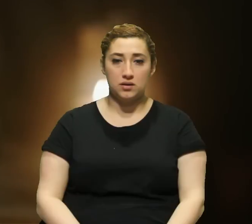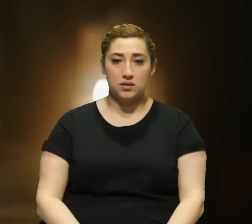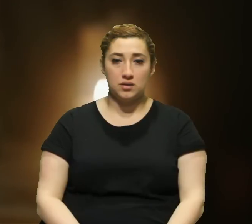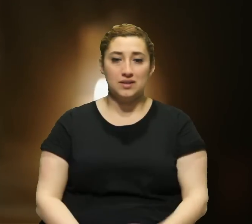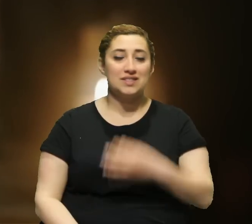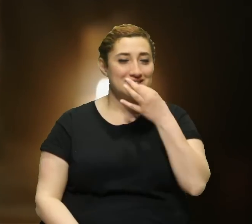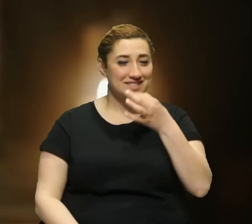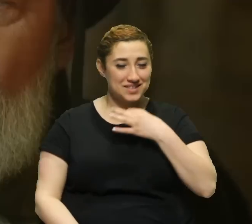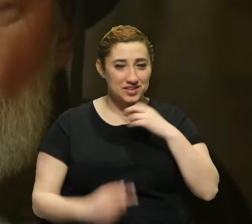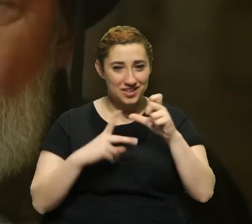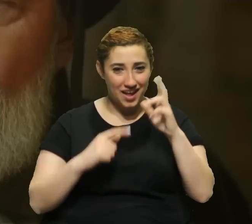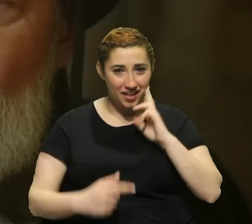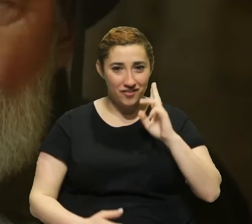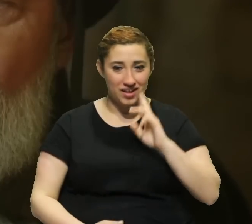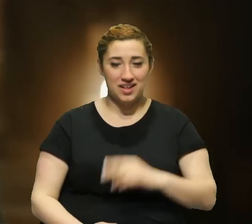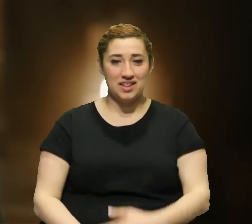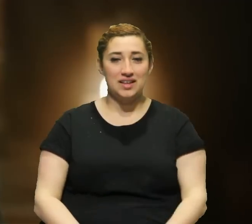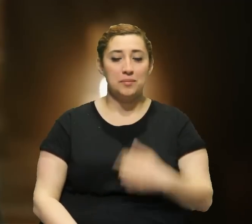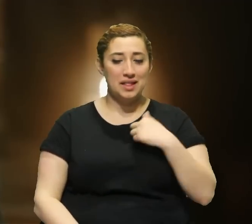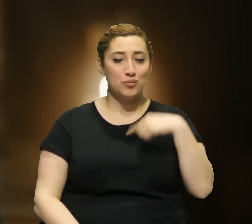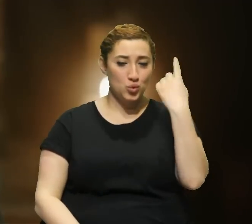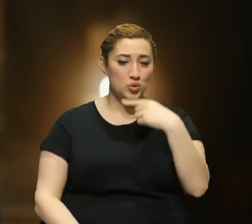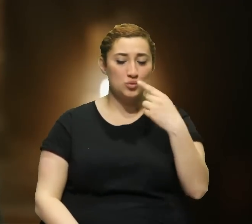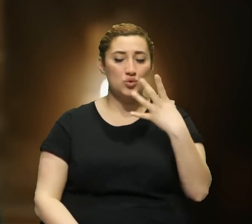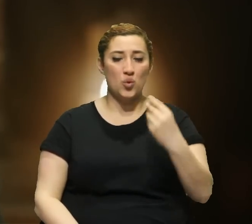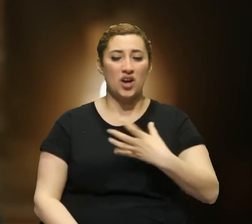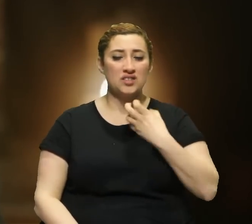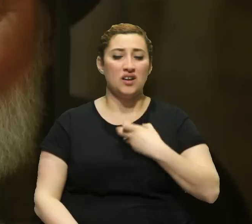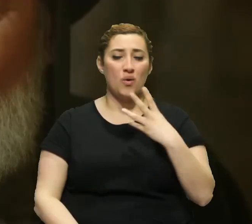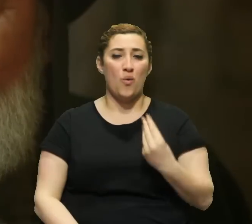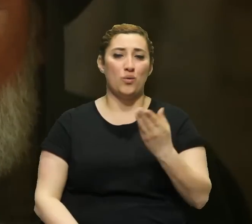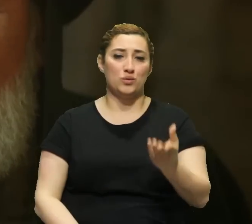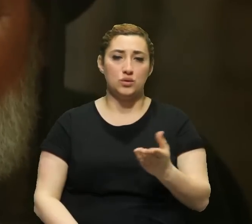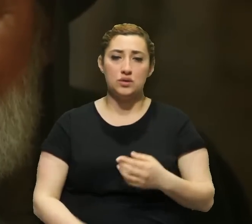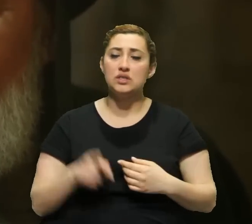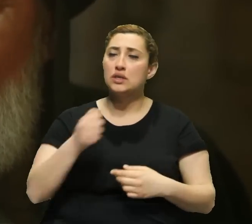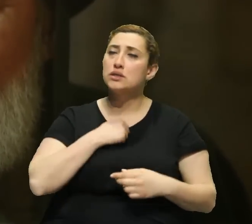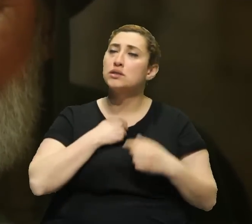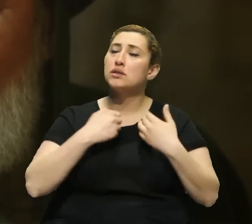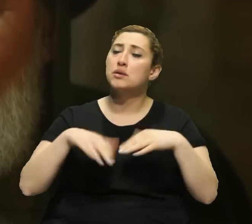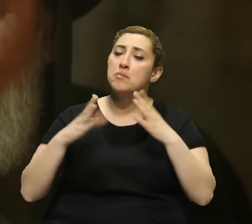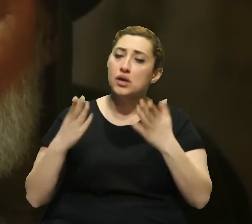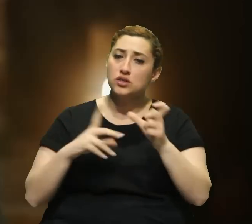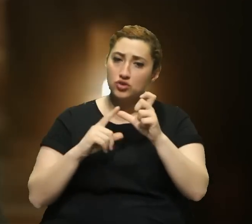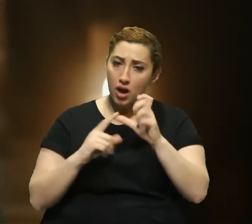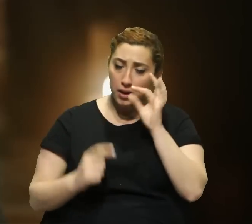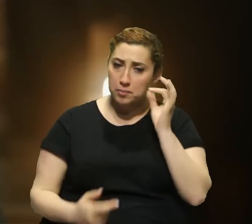Bağışlayın Şeyh Efendi. Benim yüzümdendir çektiğiniz fenalıklar. Sen canını sıkmayasın Şahin Bey.